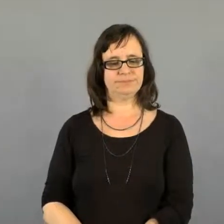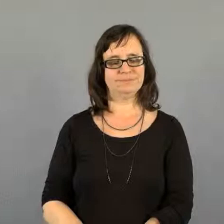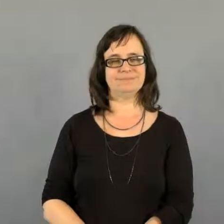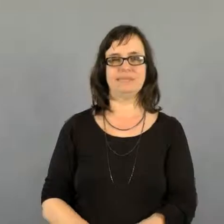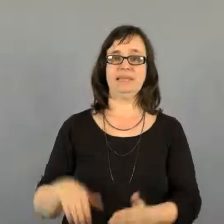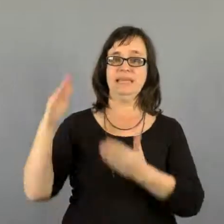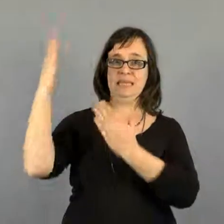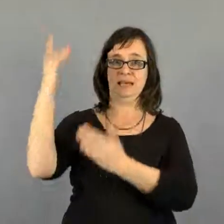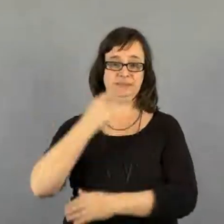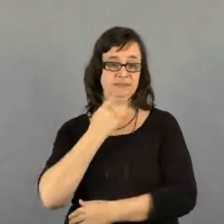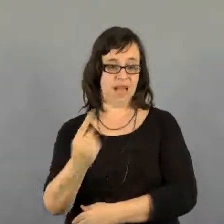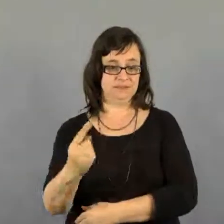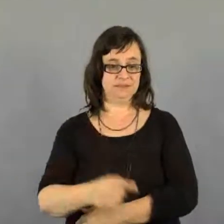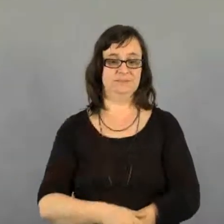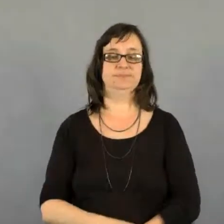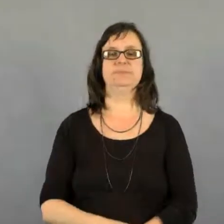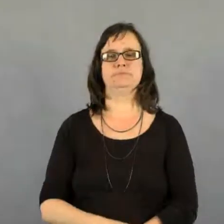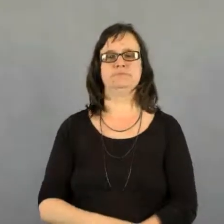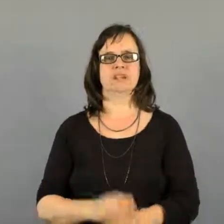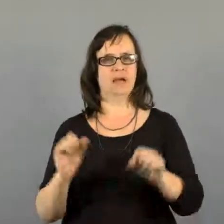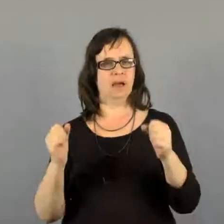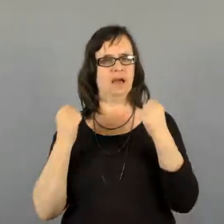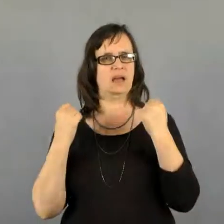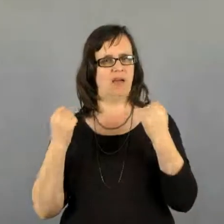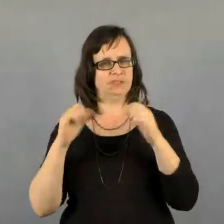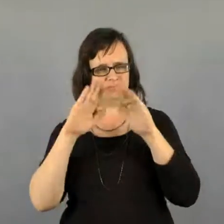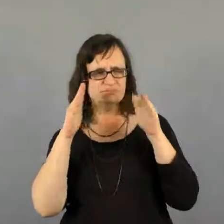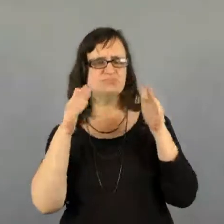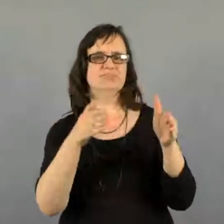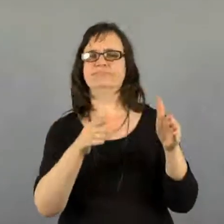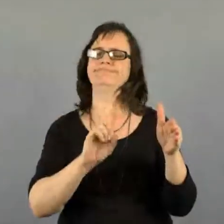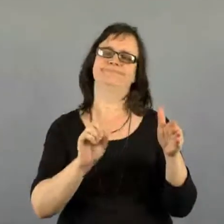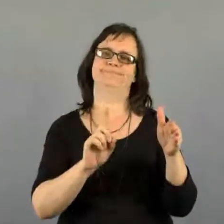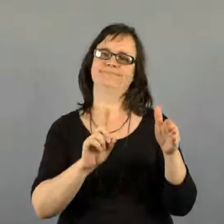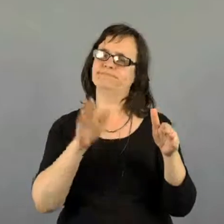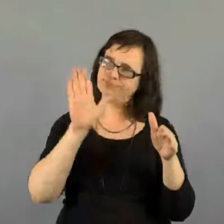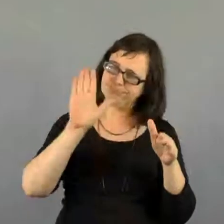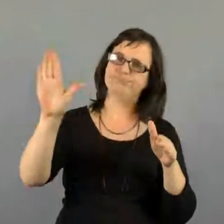Gott sagt Nicht durch Kraft